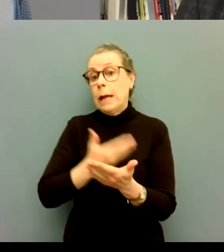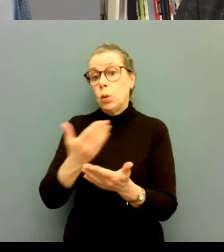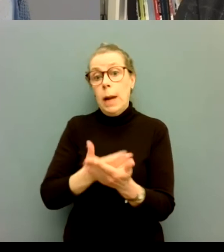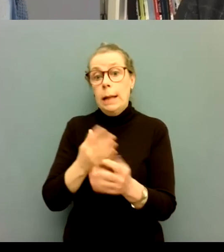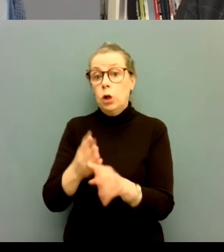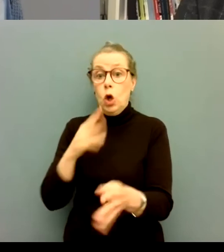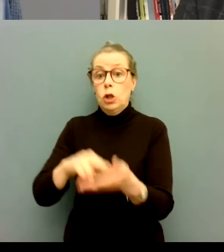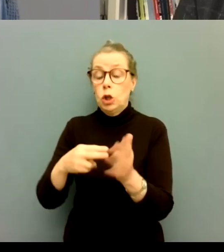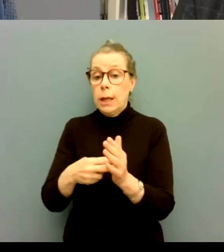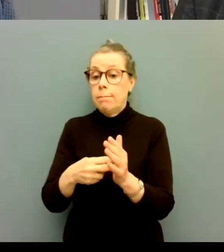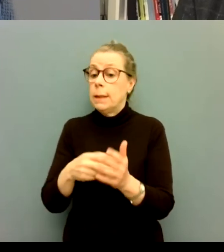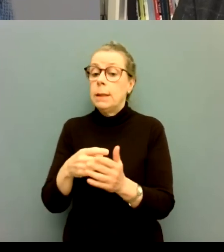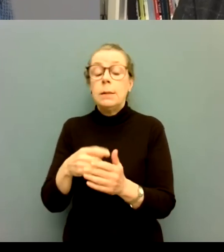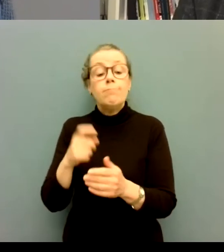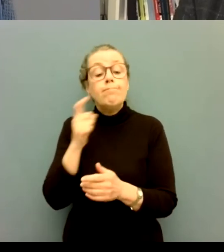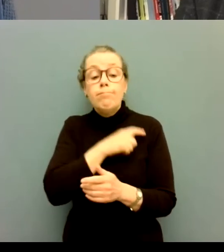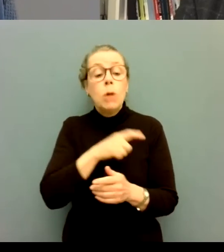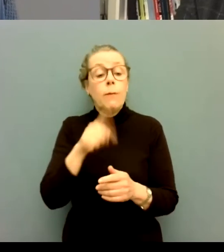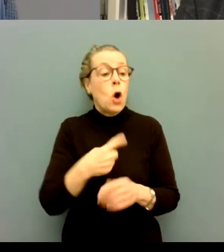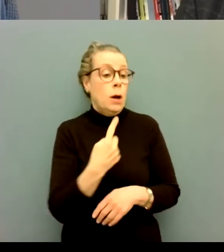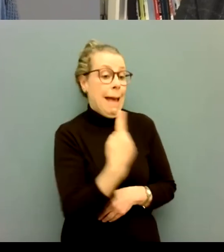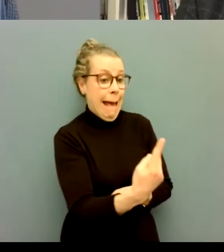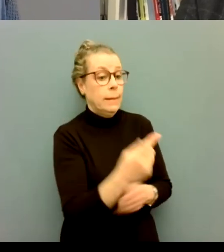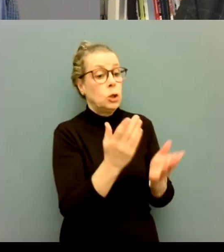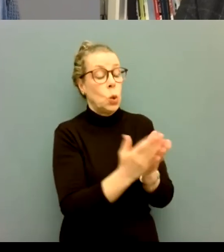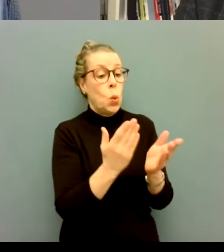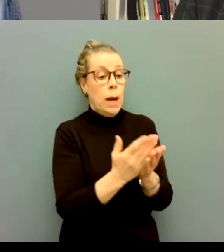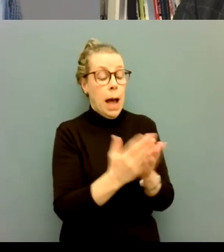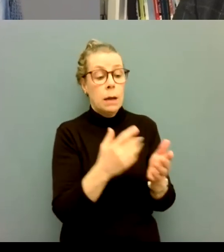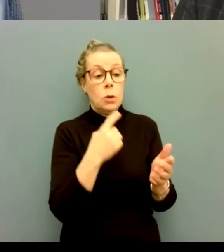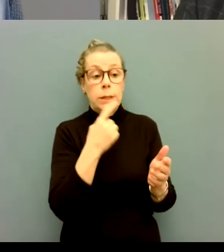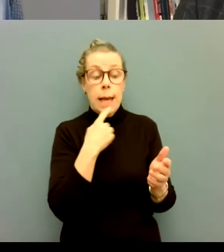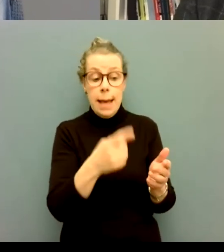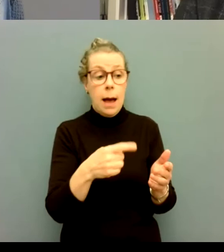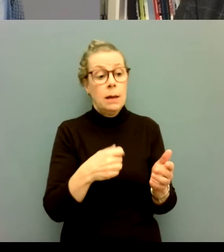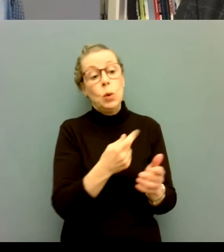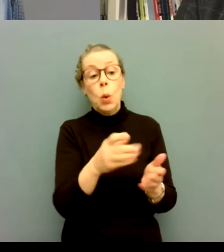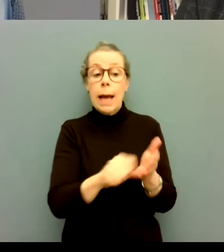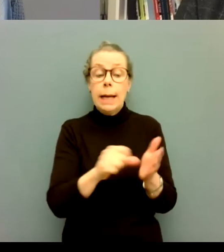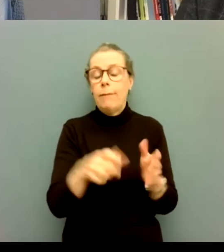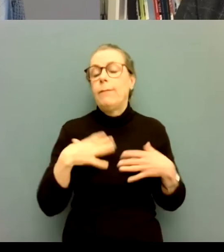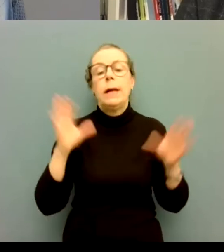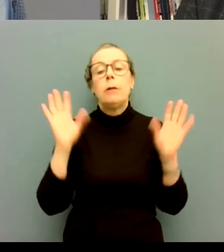inte är möjligt för den enskilda att säga att "det här vill vi inte ha".